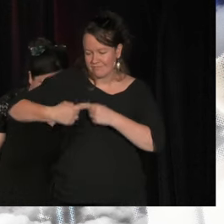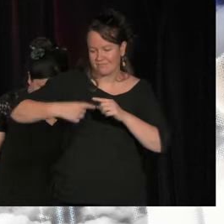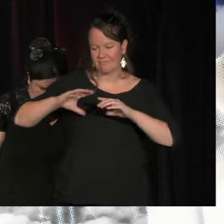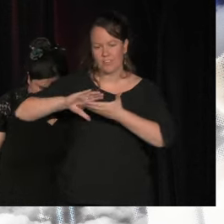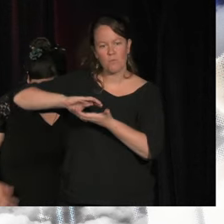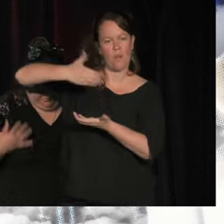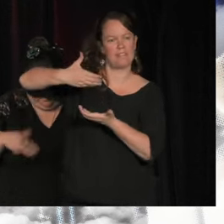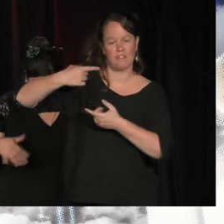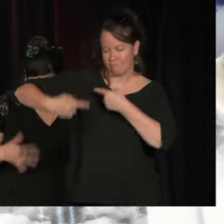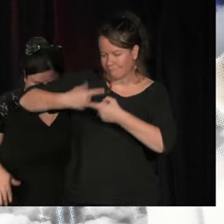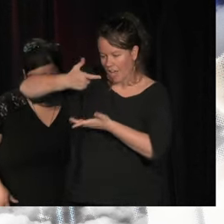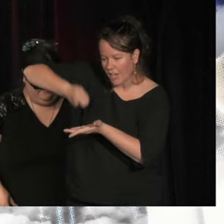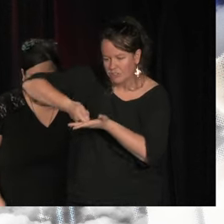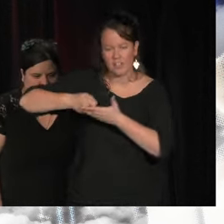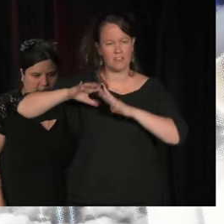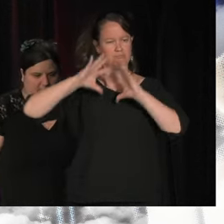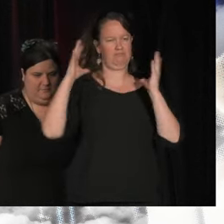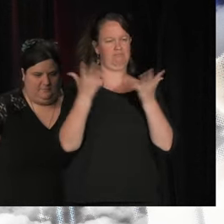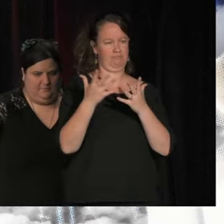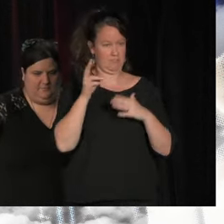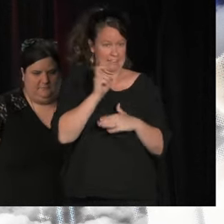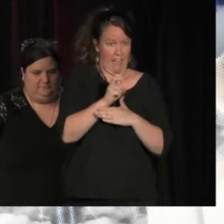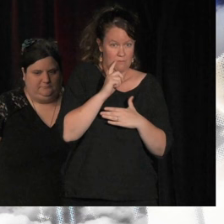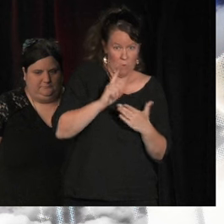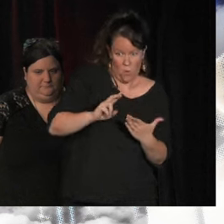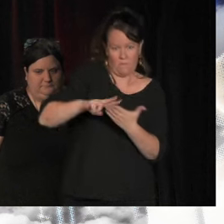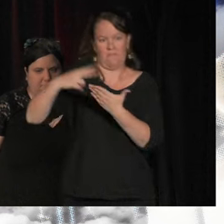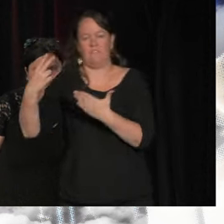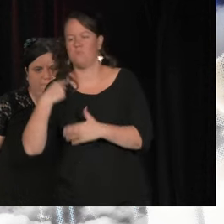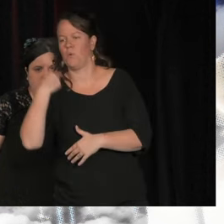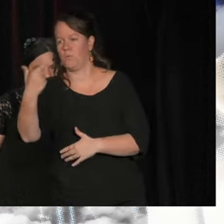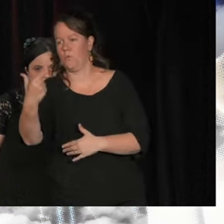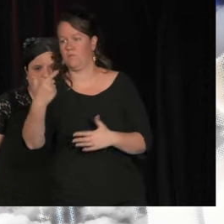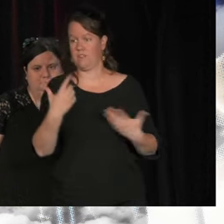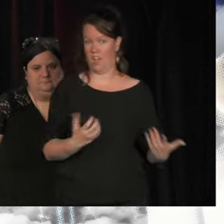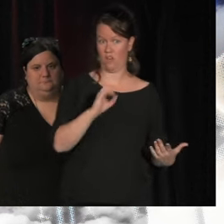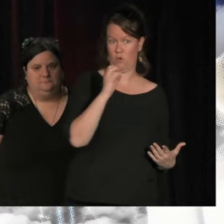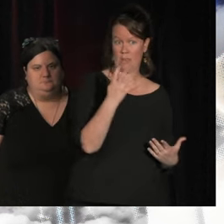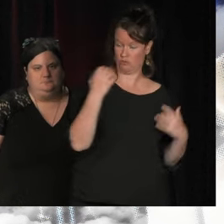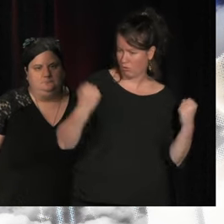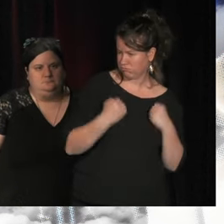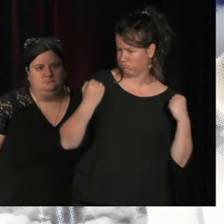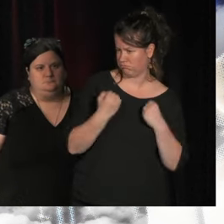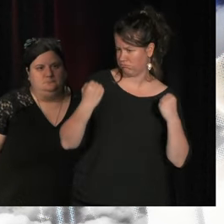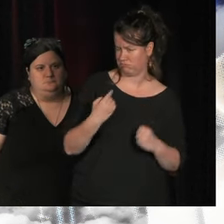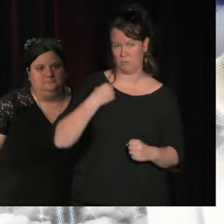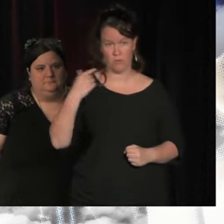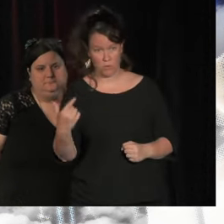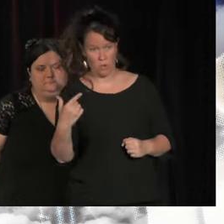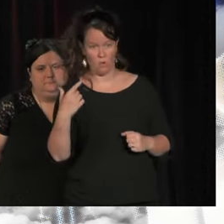tu pouvais les retrouver dans le 2 quand même. Mais là, ils ont lancé la production du 2 et ils se sont imaginé que pendant trois ans, les gens n'allaient rien faire d'autre alors qu'à partir